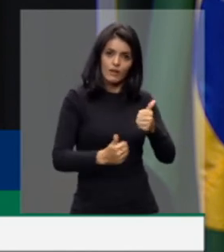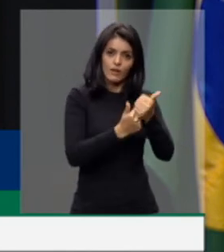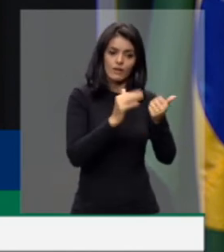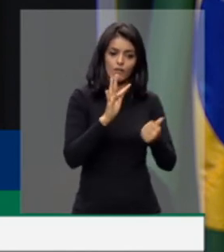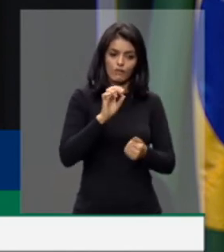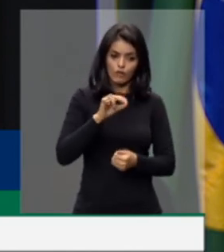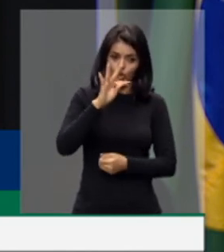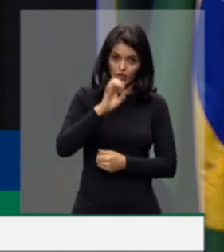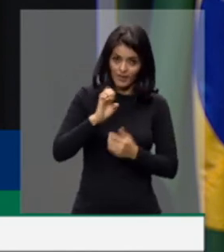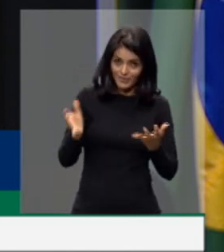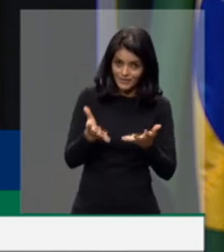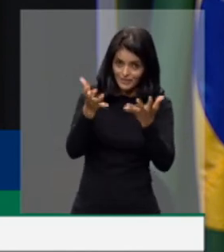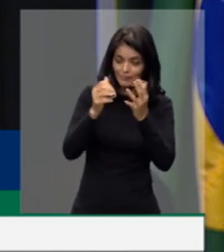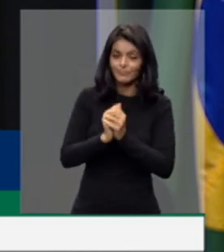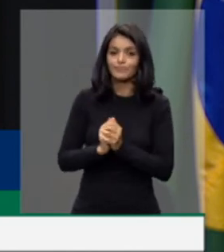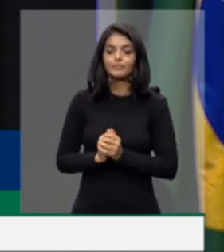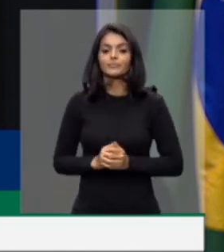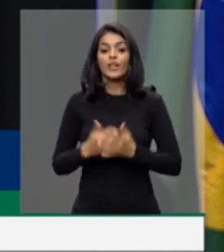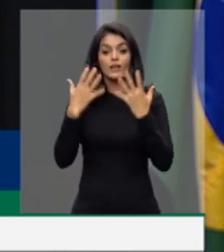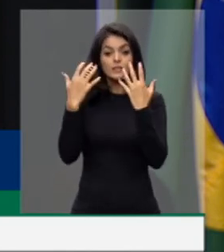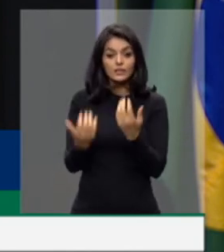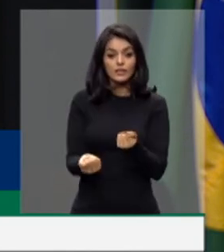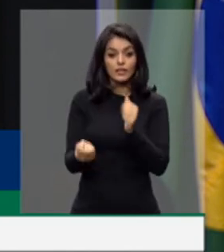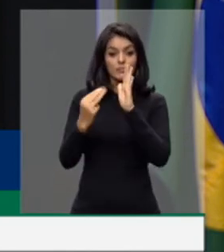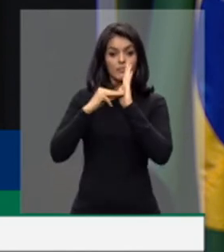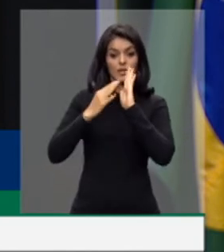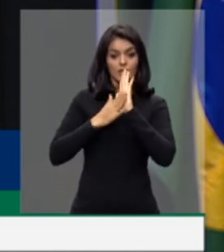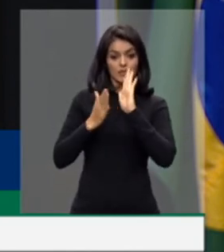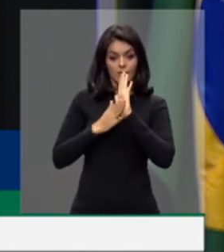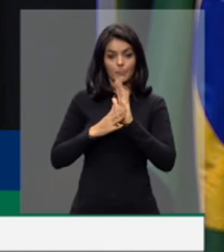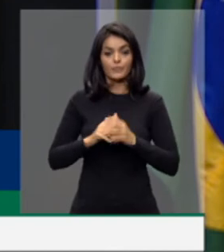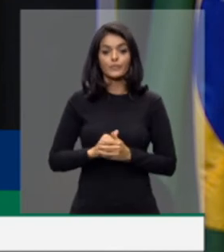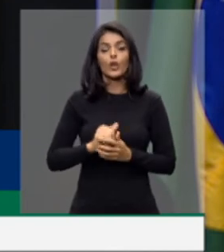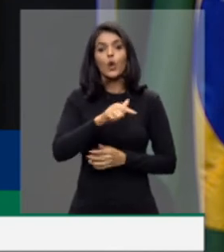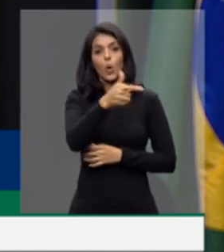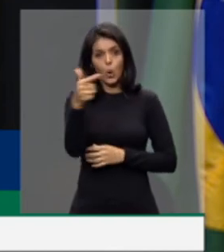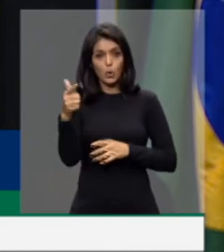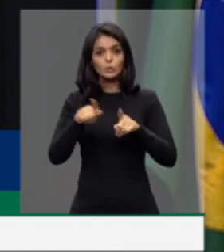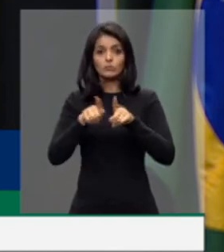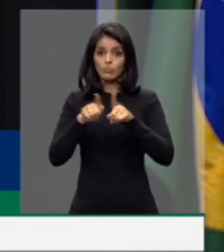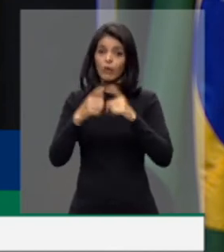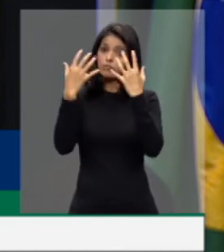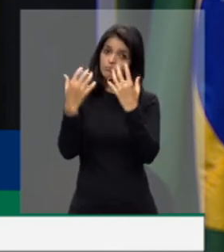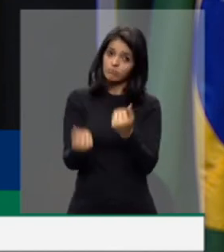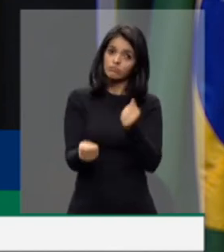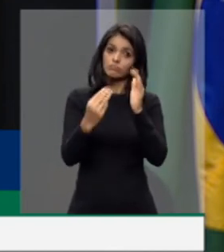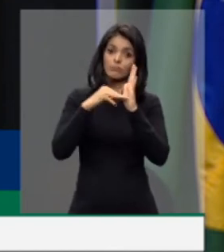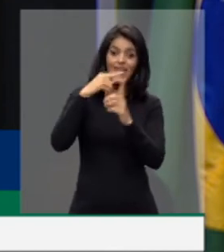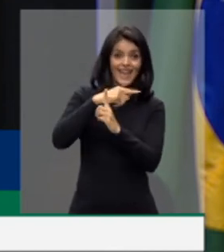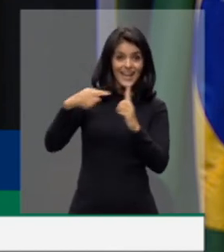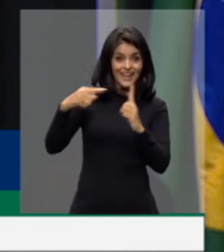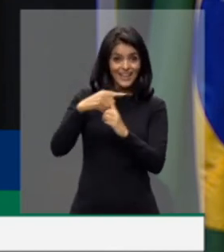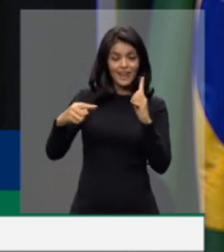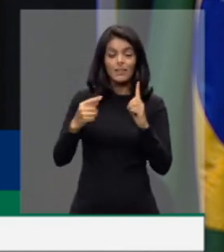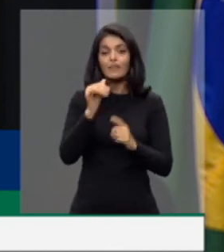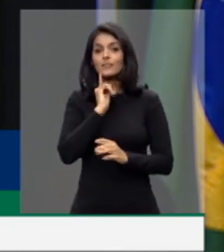VIABILIZAR A ALTERAÇÃO DA DATA DE REFERÊNCIA DO INÍCIO DO PERÍODO DE TRANSIÇÃO PARA FIM DOS SUBSÍDIOS,